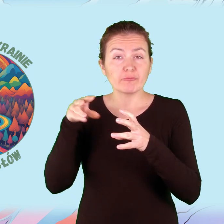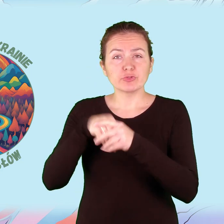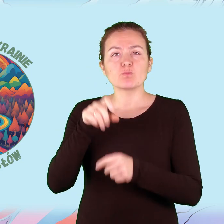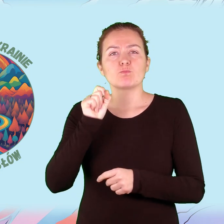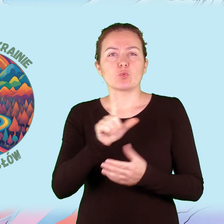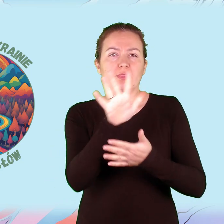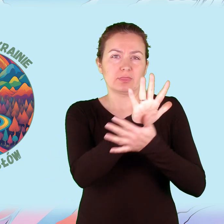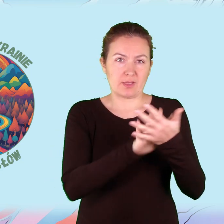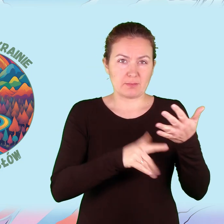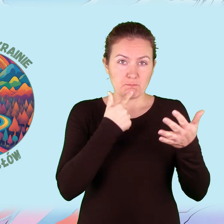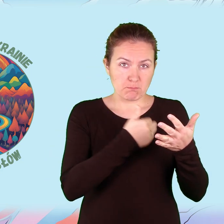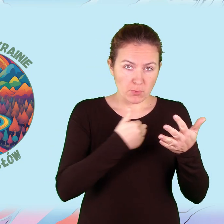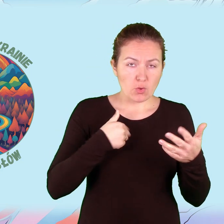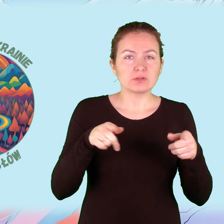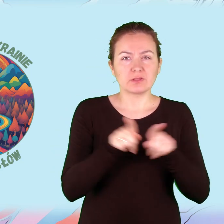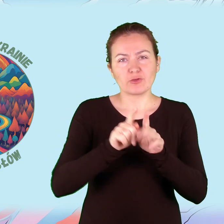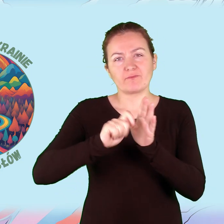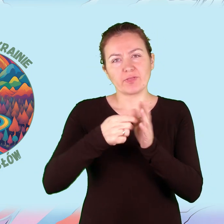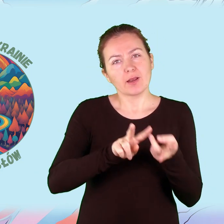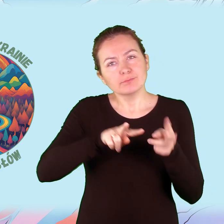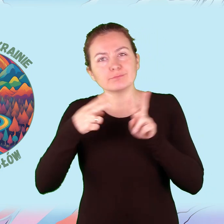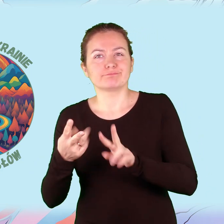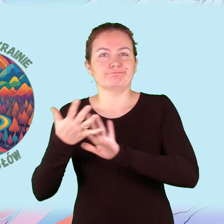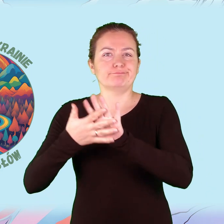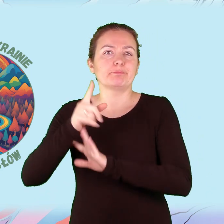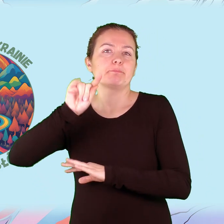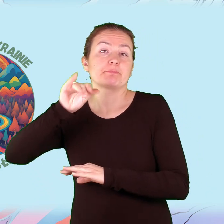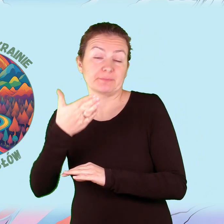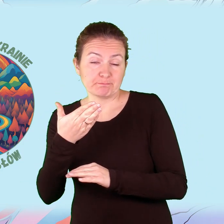Zawiera teksty w języku polskim oraz filmy z tłumaczeniem na Polski Język Migowy.